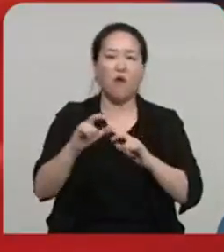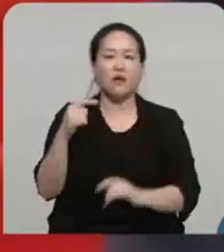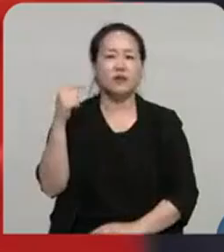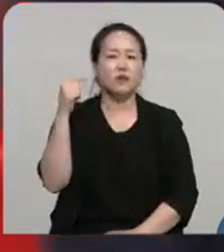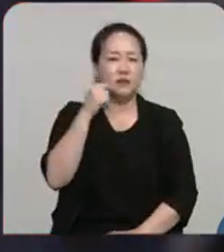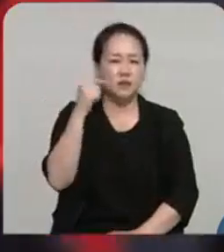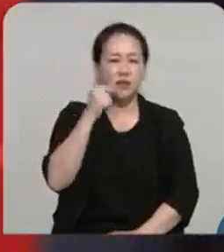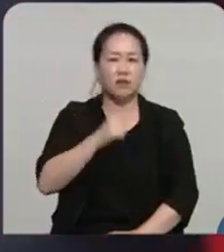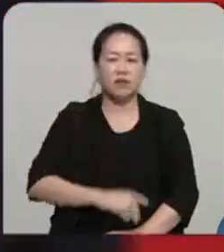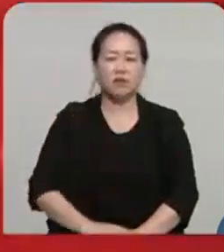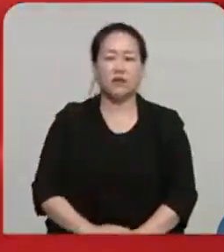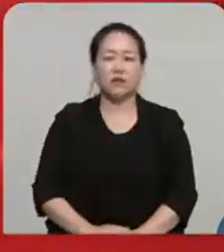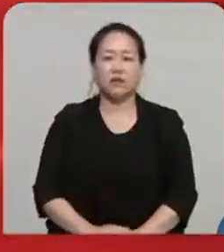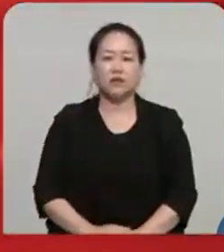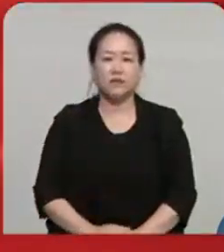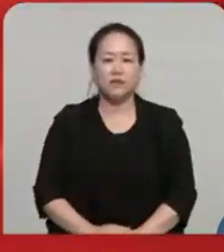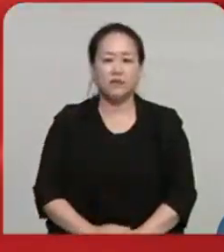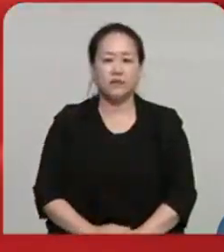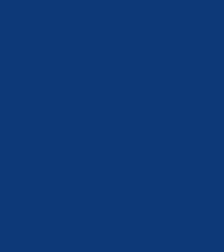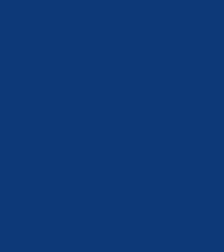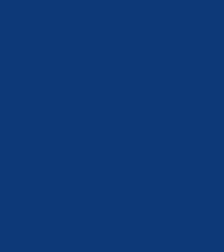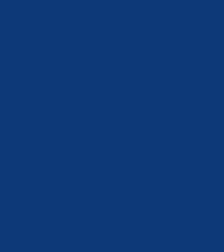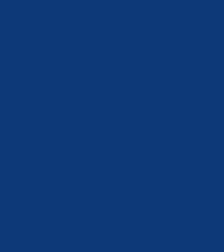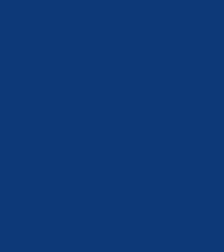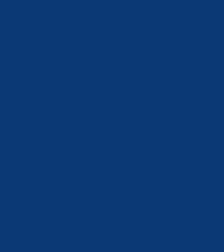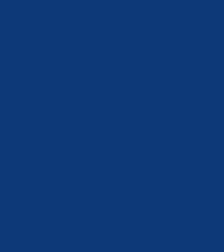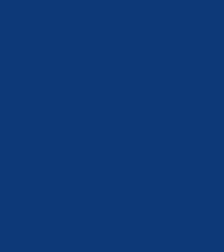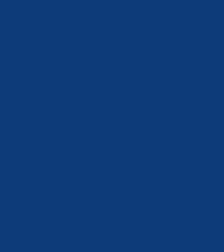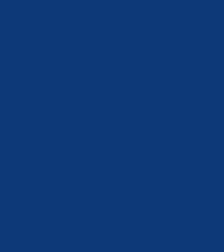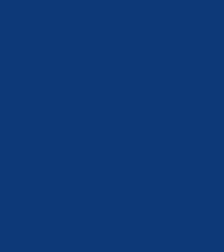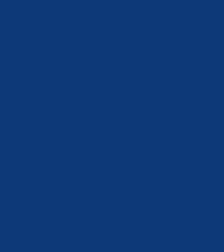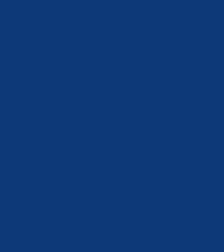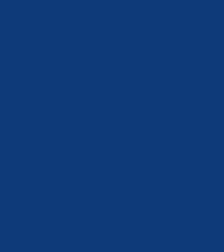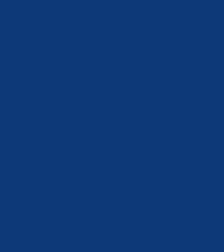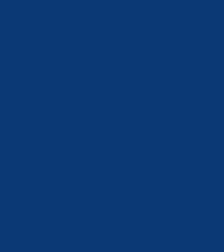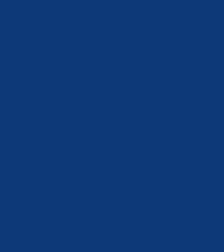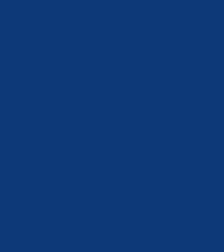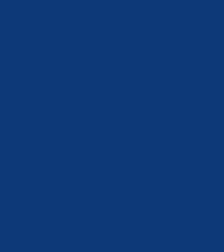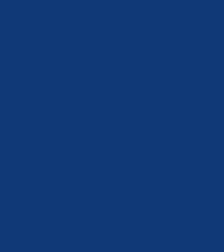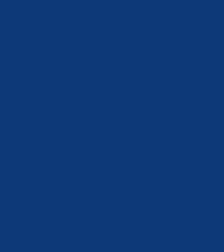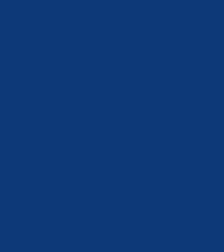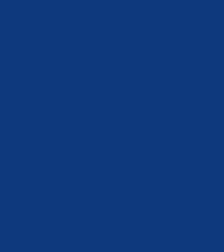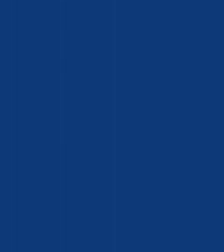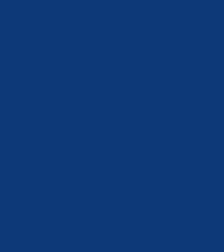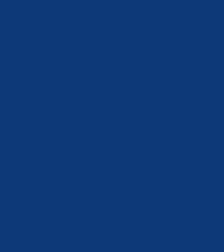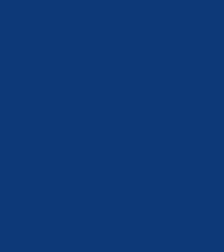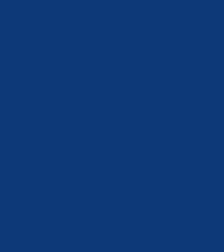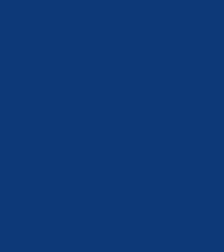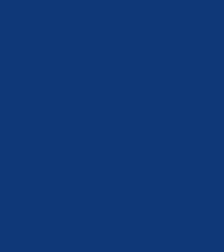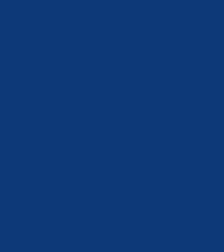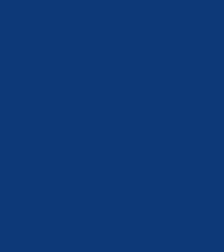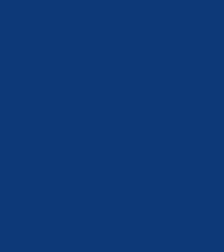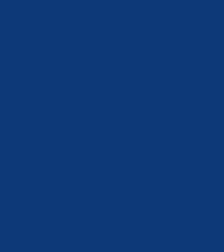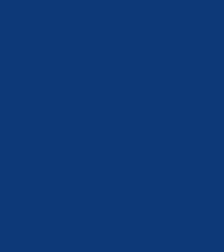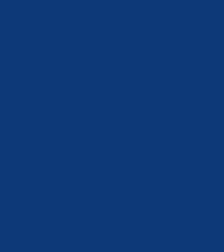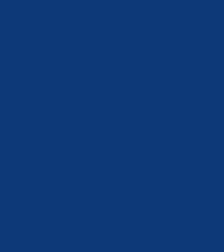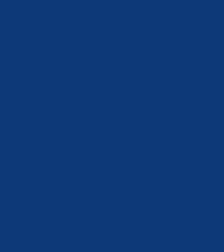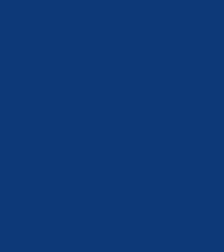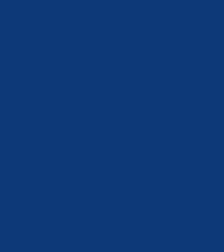촬영기자신재복/그래픽김종훈